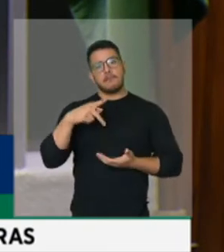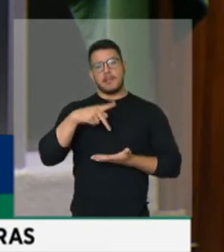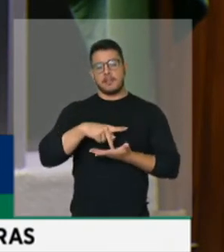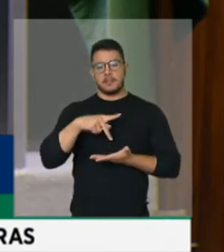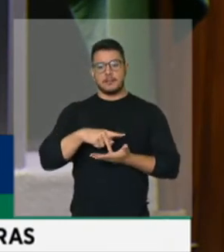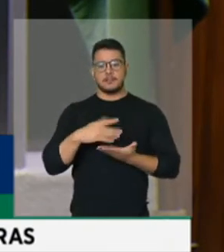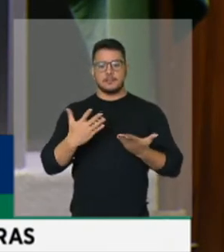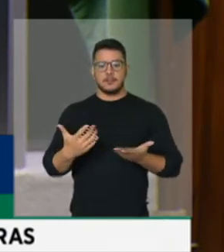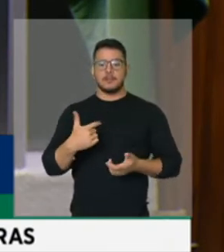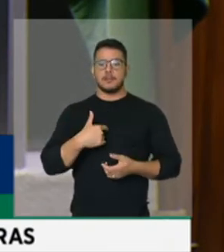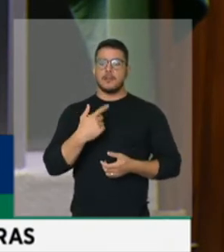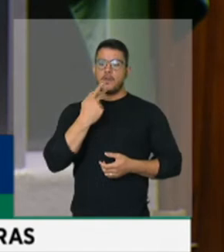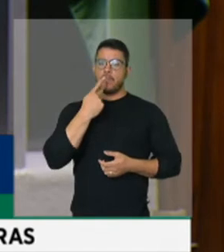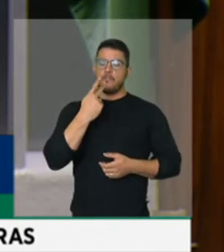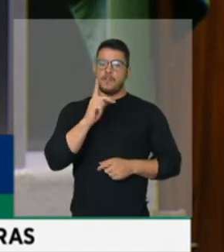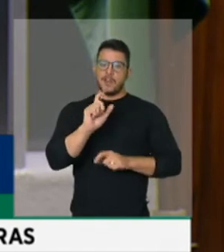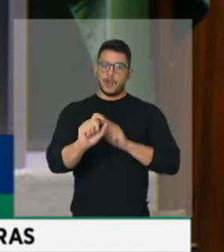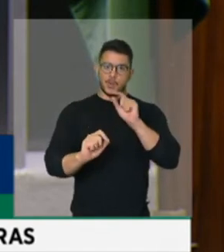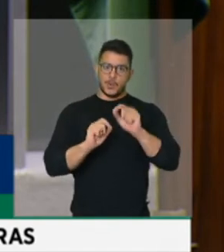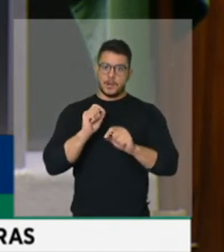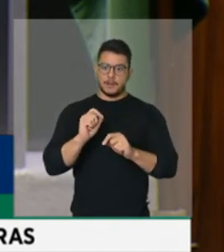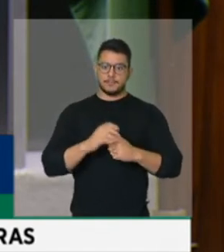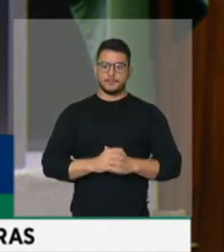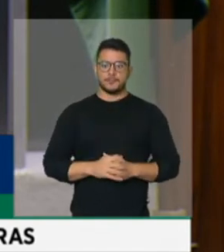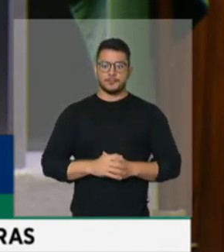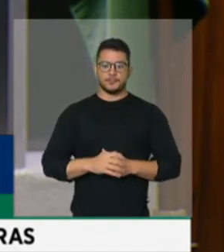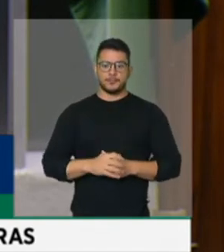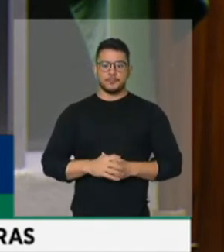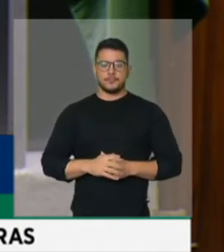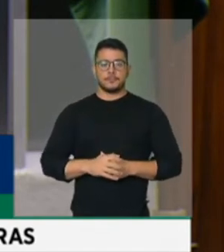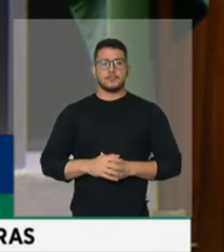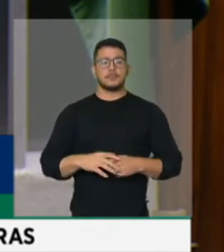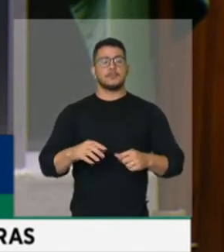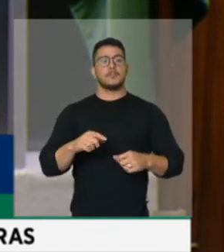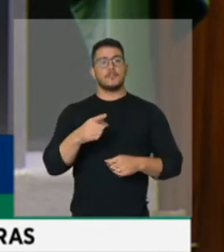O, DIZENDO: MARQUEM BEM O VOTO DE CADA DEPUTADO QUE... QUE VOTARÁFAVORÁVEL É PRIVATIZAÇÃO DE ELETROBRAS.